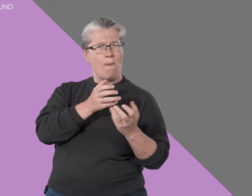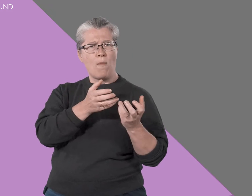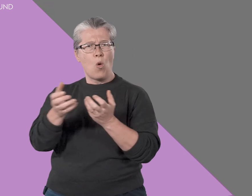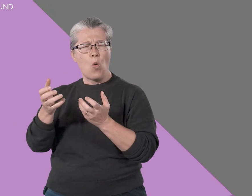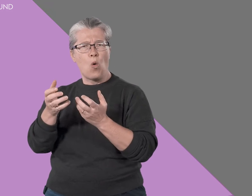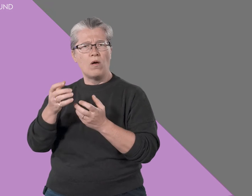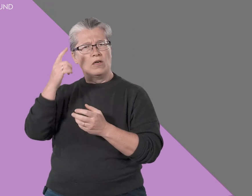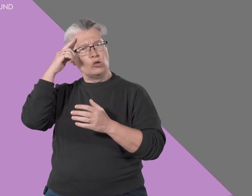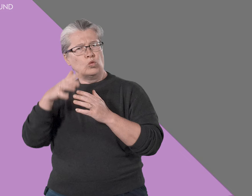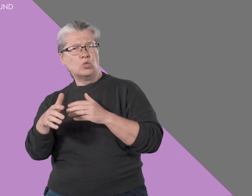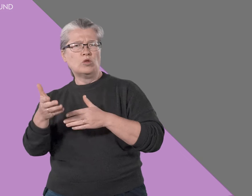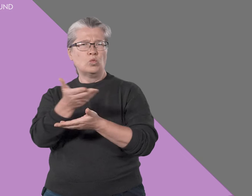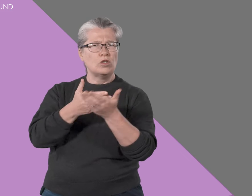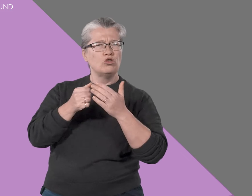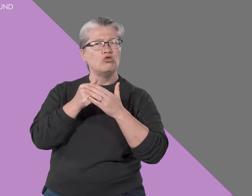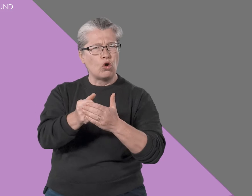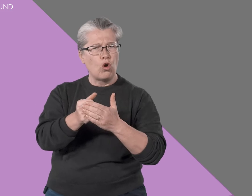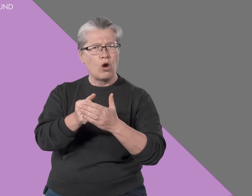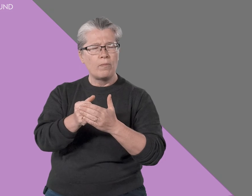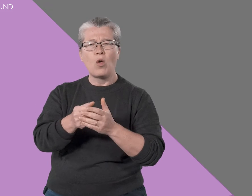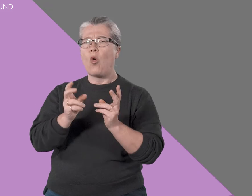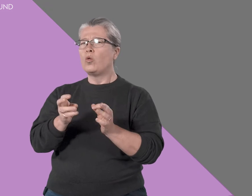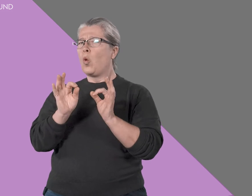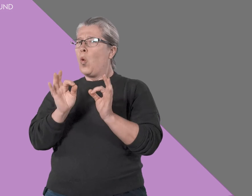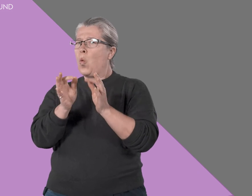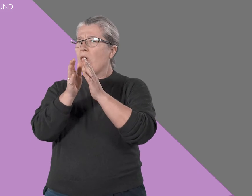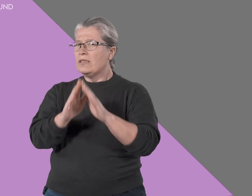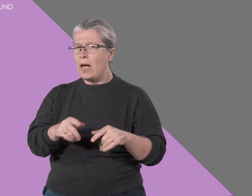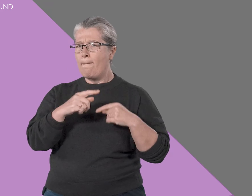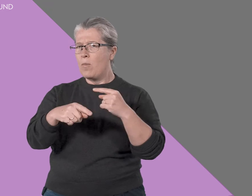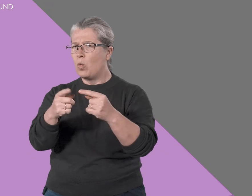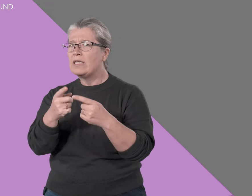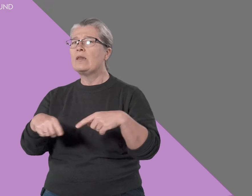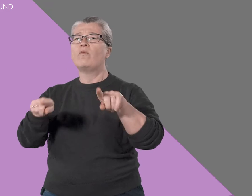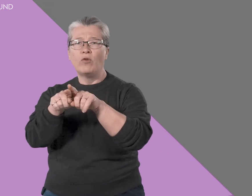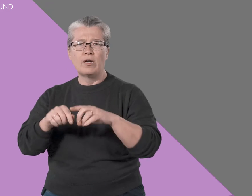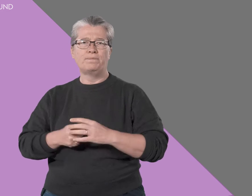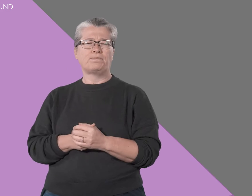av psykosocialt stöd under processen och sättet på vilket processen ska genomföras.